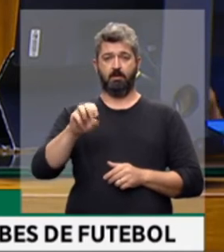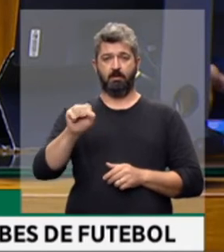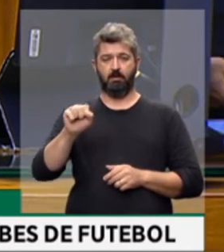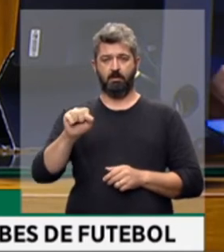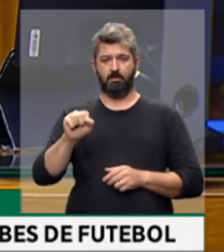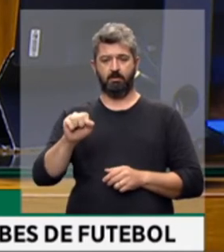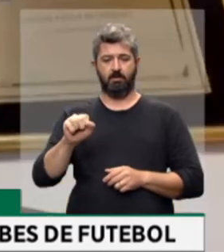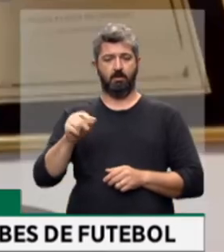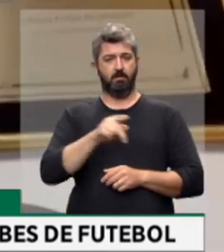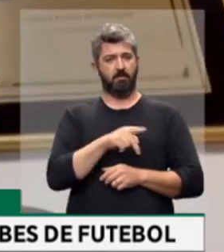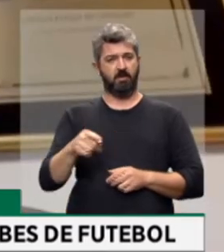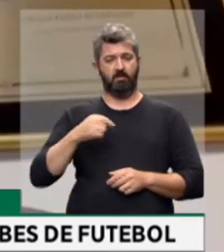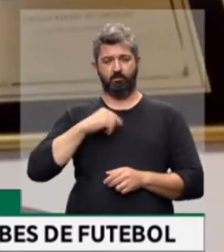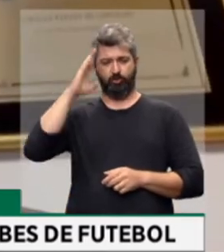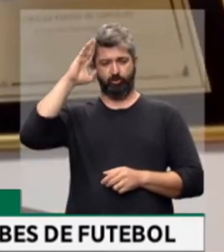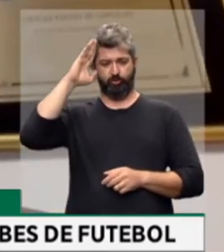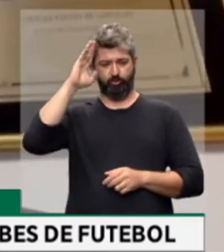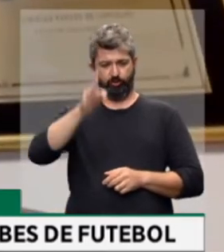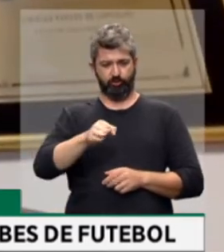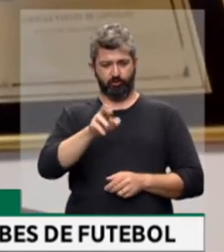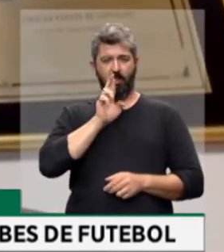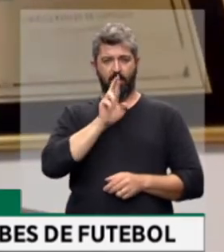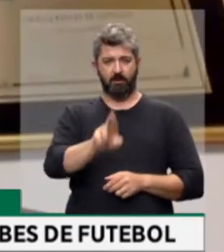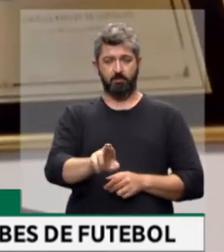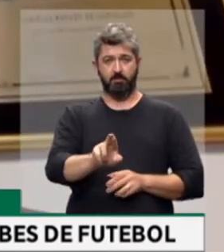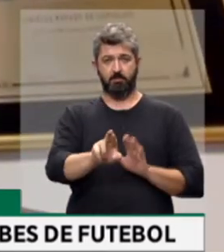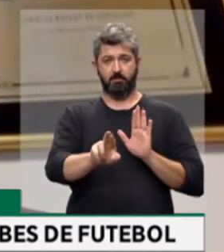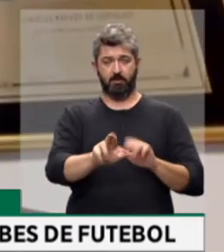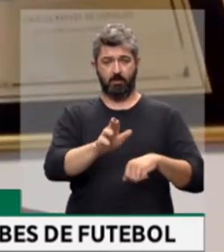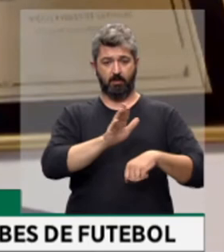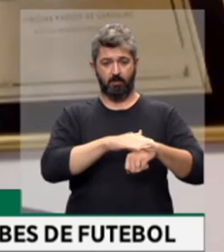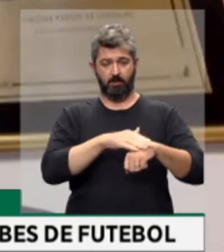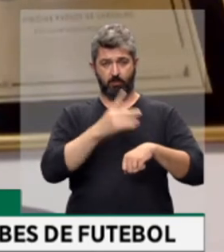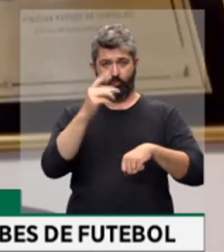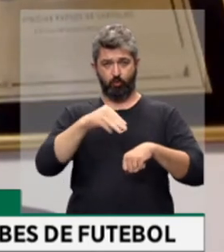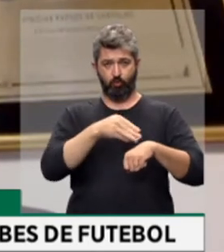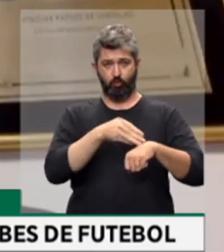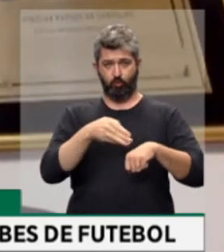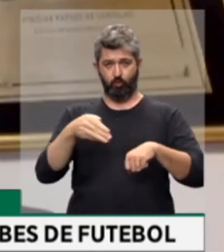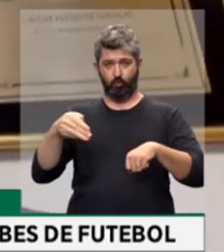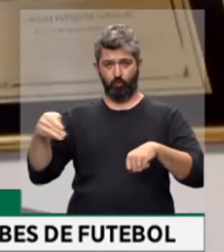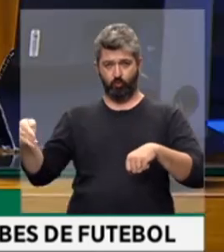COMO VOTA O PSD? O REPUBLICANOS? [DEPUTADO]: PRESIDENTE, VOU SER OBJETIVO. NESSA... NESSA RESPOSTA, MAS